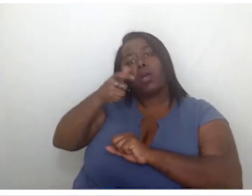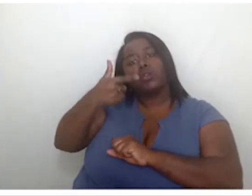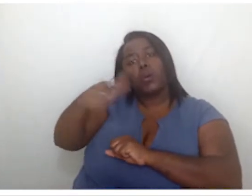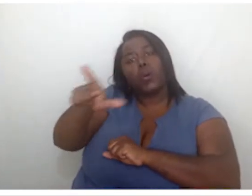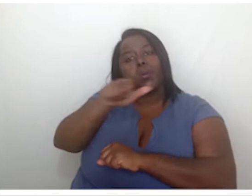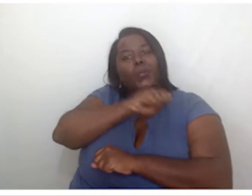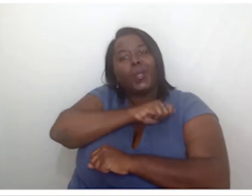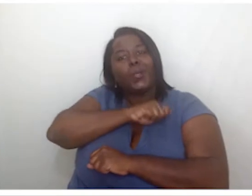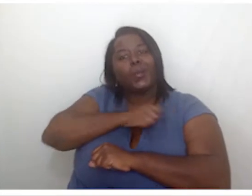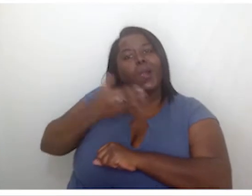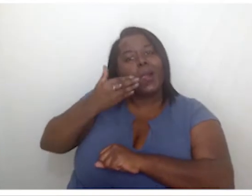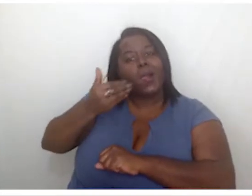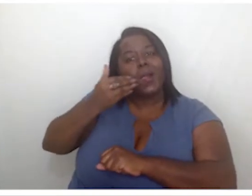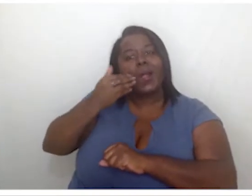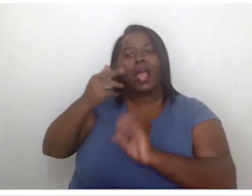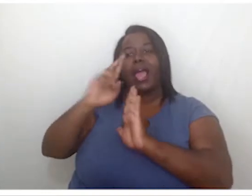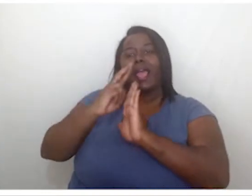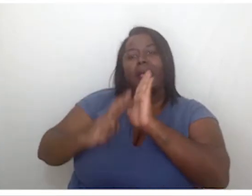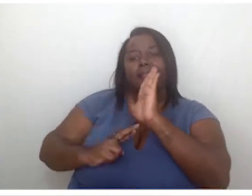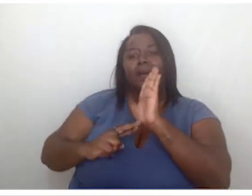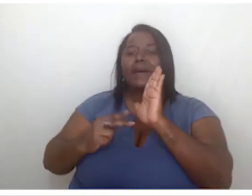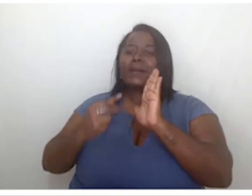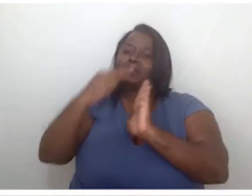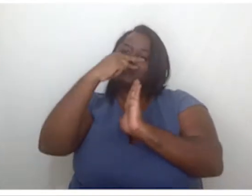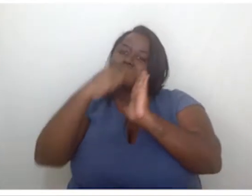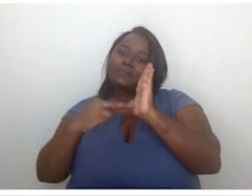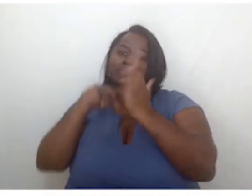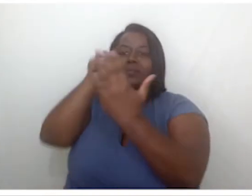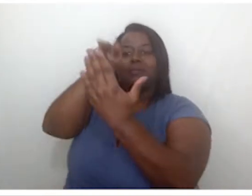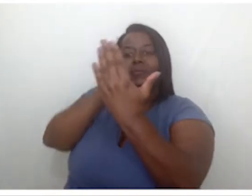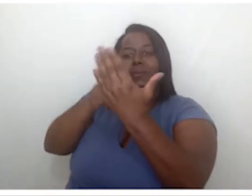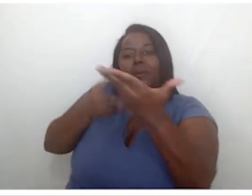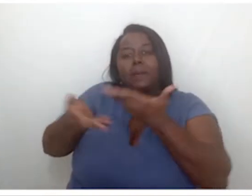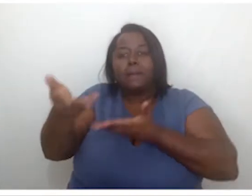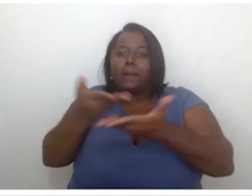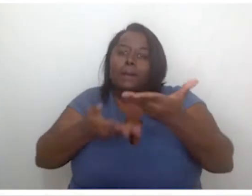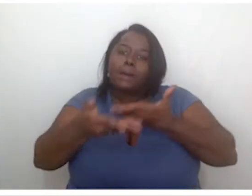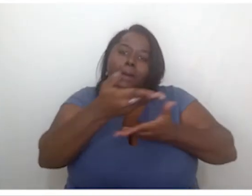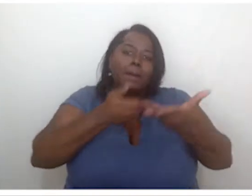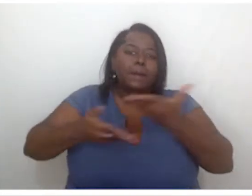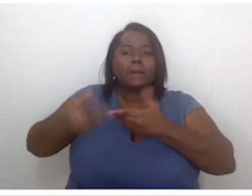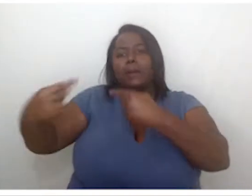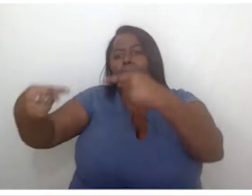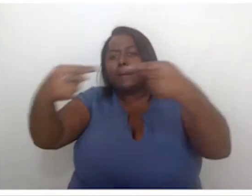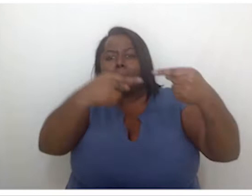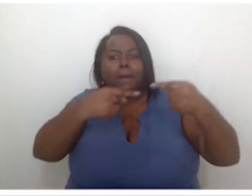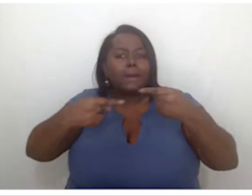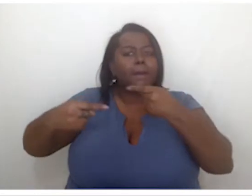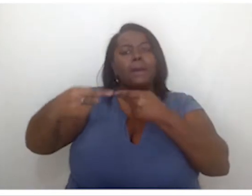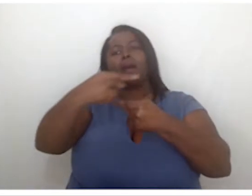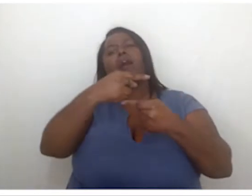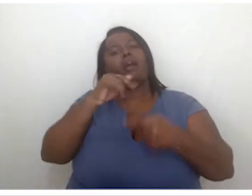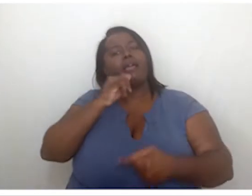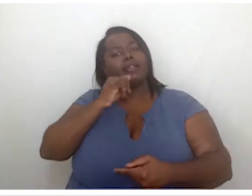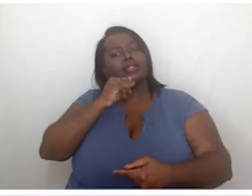ellos leen los informes unos de los otros o debaten, por ejemplo, experiencias de trabajo.